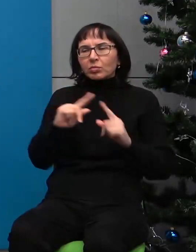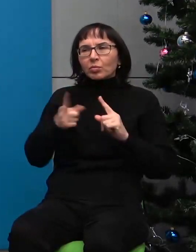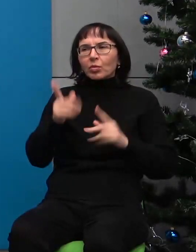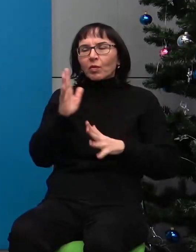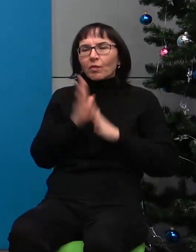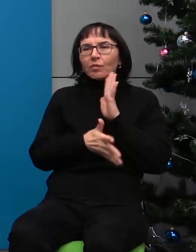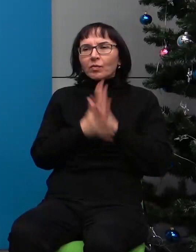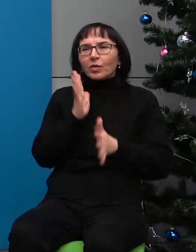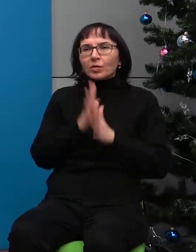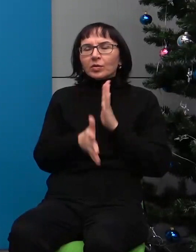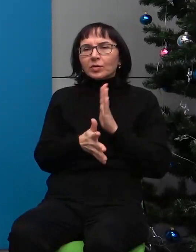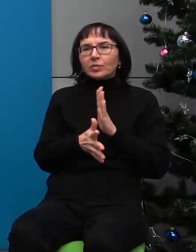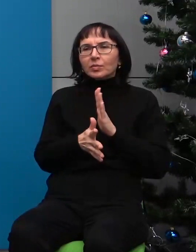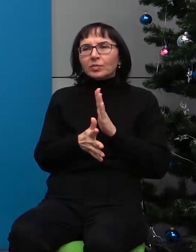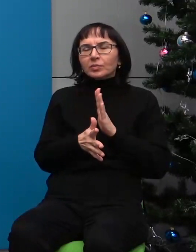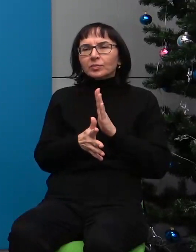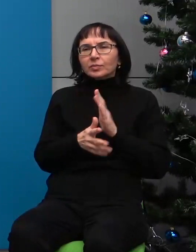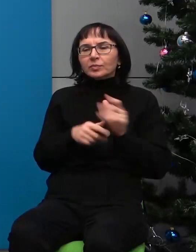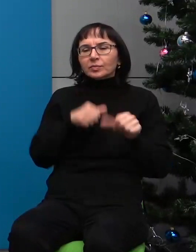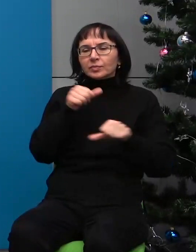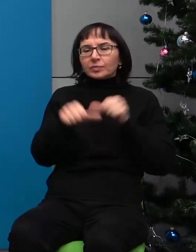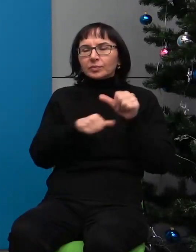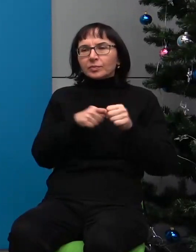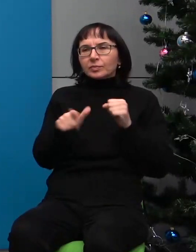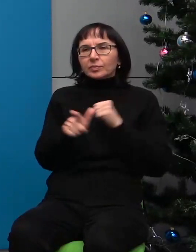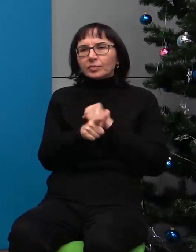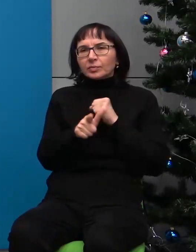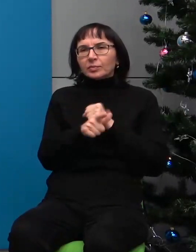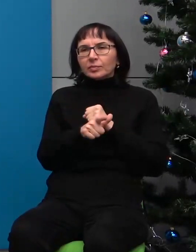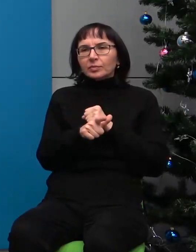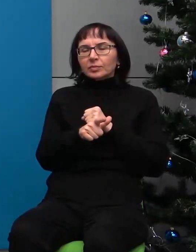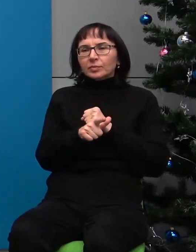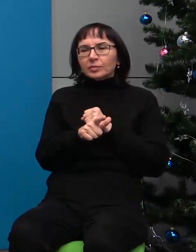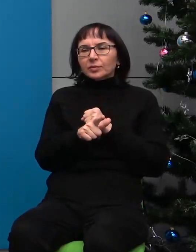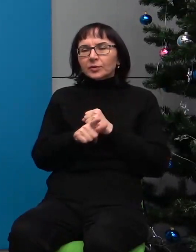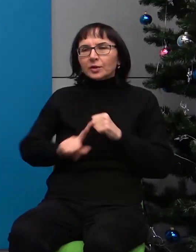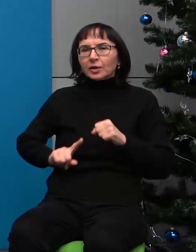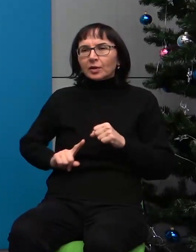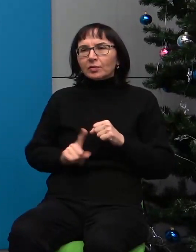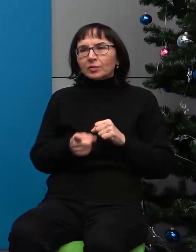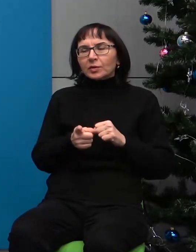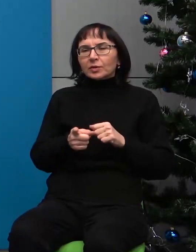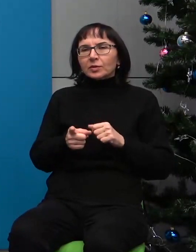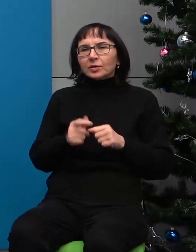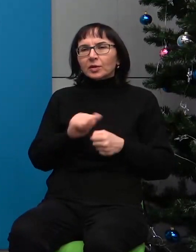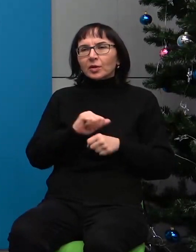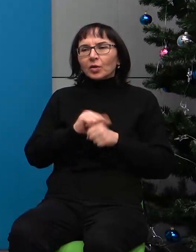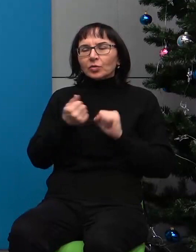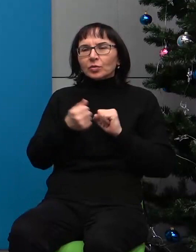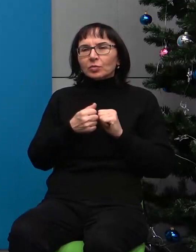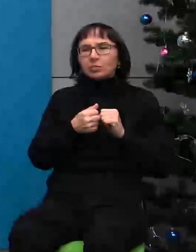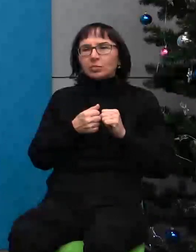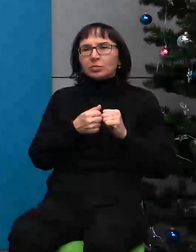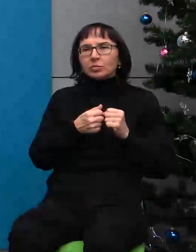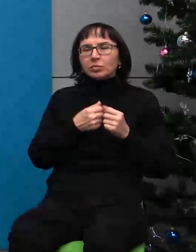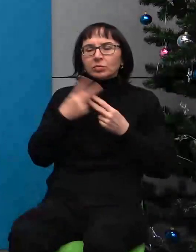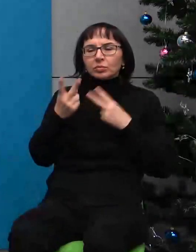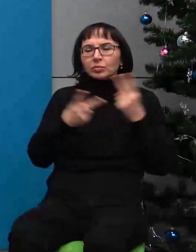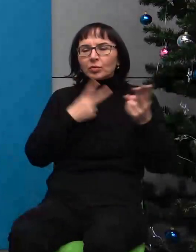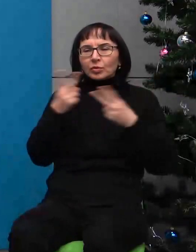I proszę sobie wyobrazić, rok 70. We Francji są tacy ludzie jak łowcy nazistów. Jak też w Izraelu.